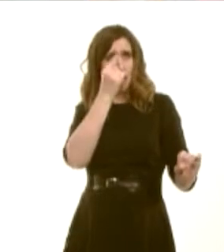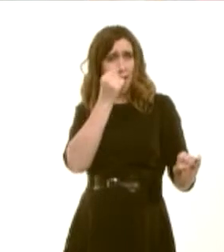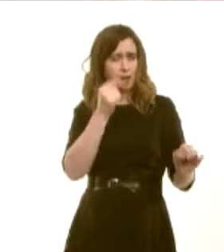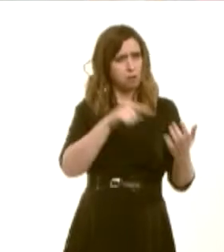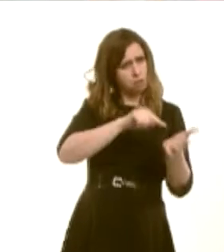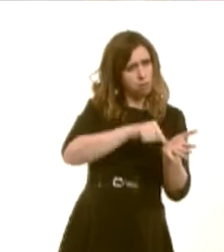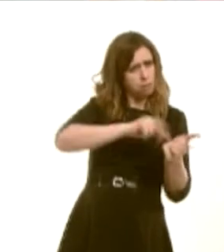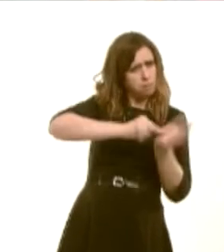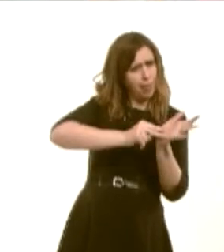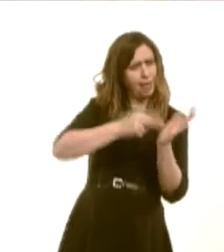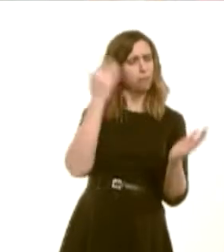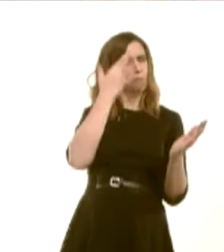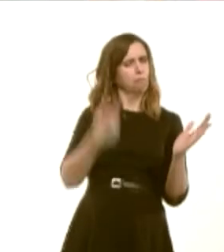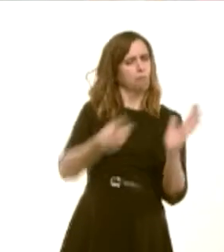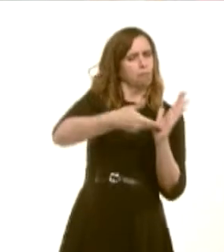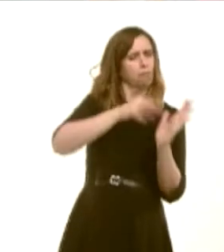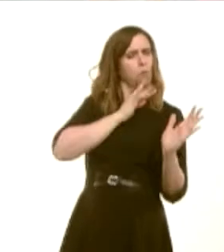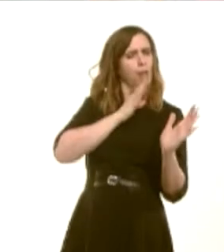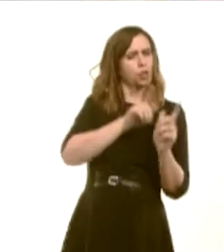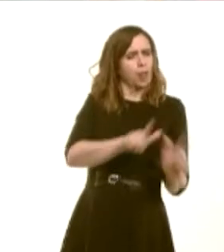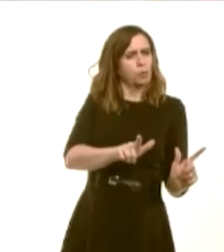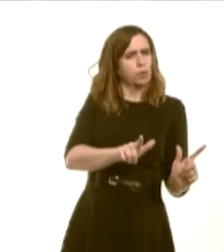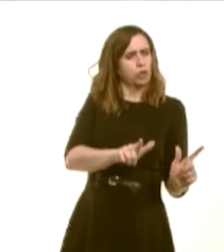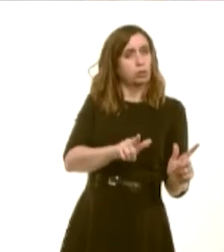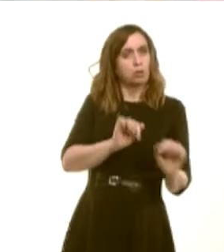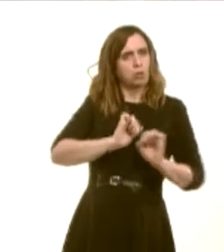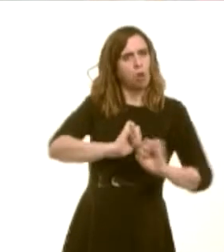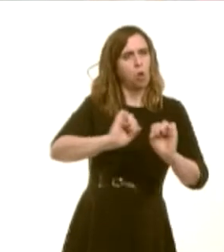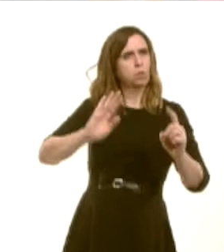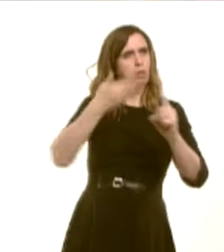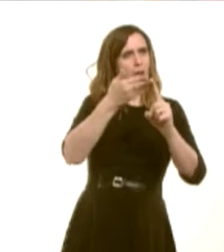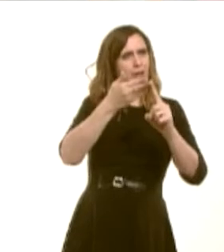i gyflwyno hyn mewn deddfwriaeth, sef y Mesur cynllunio. A ydych chiín bwriadu cymryd y